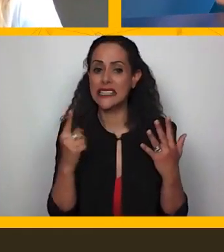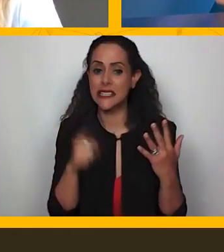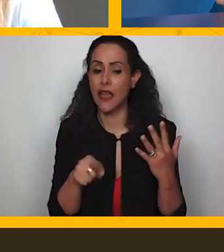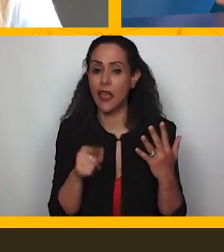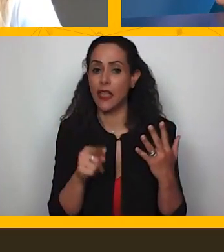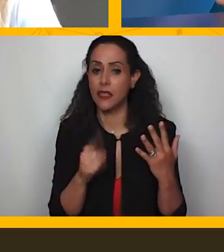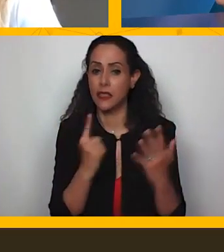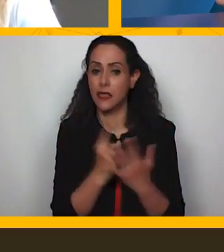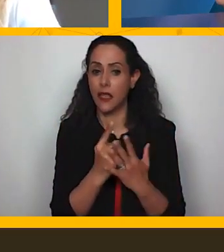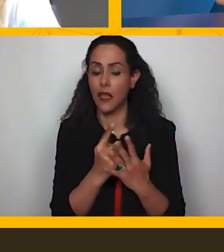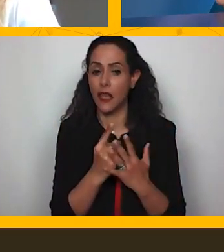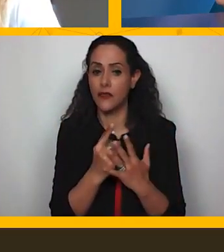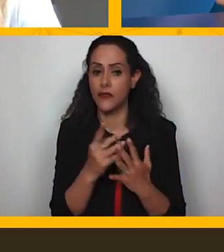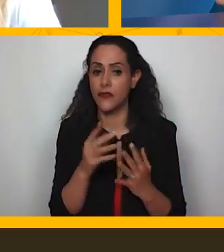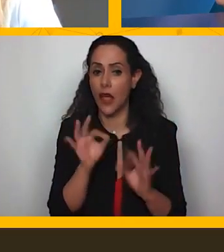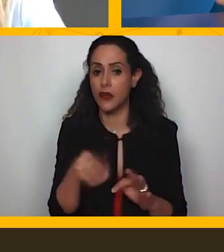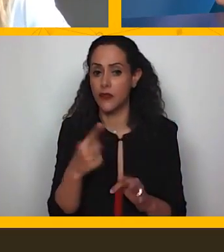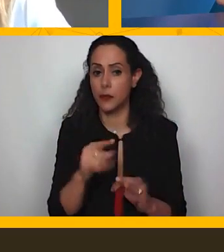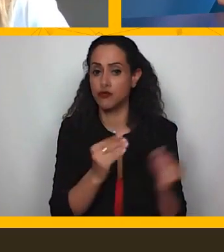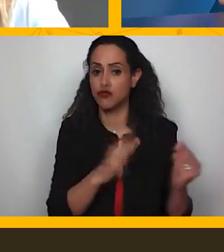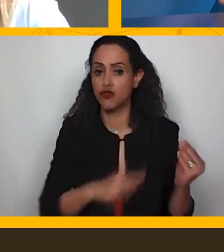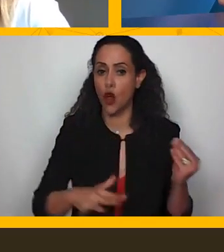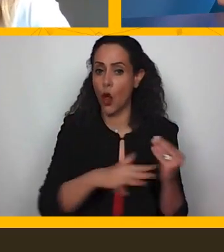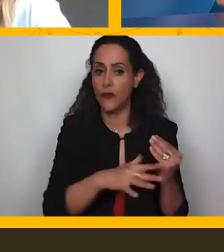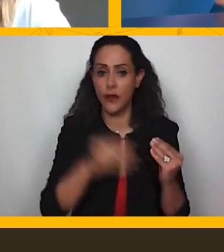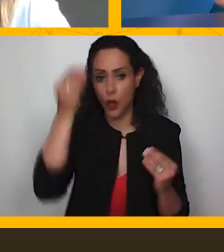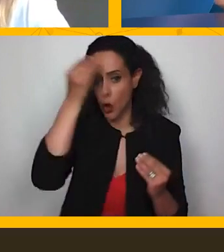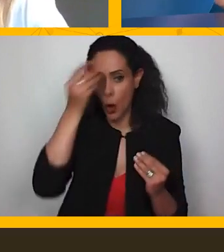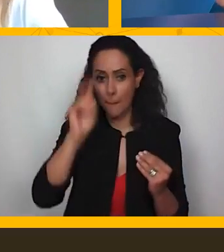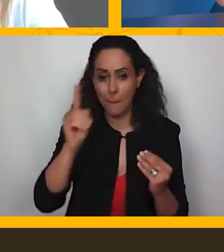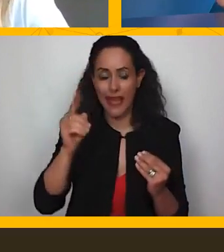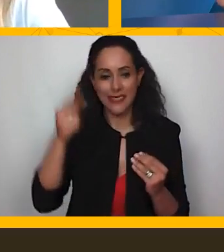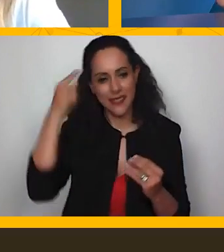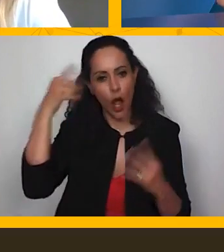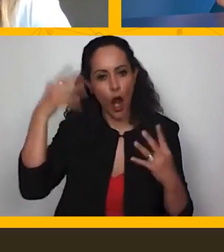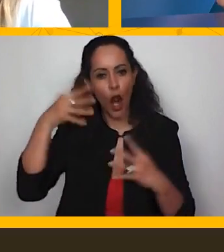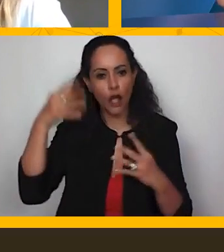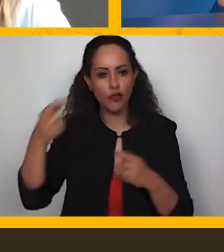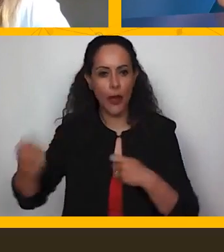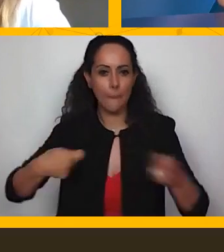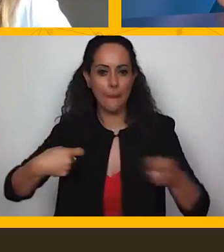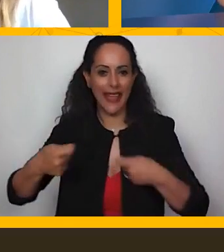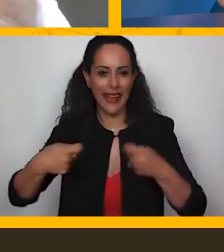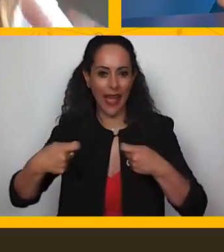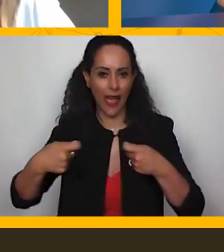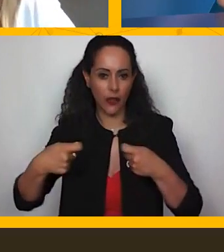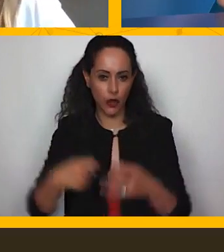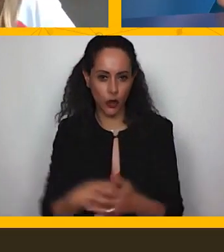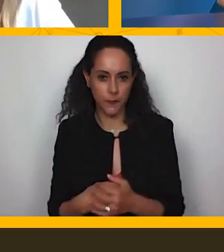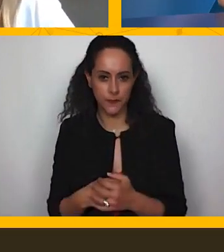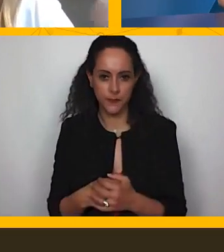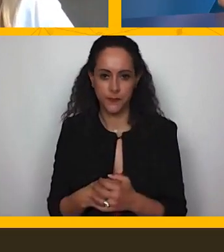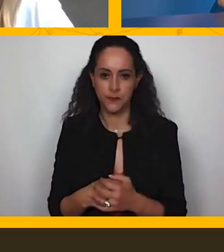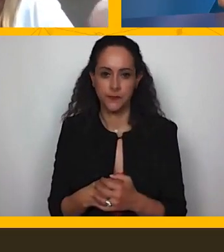da quel lato soprattutto per il pubblico più giovane che magari non pensa a certe logiche di